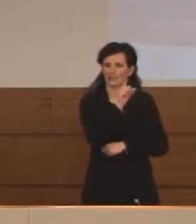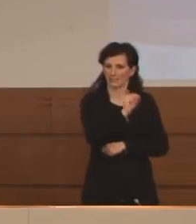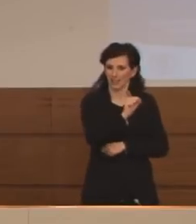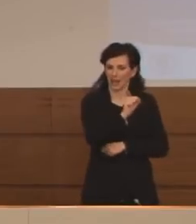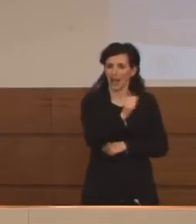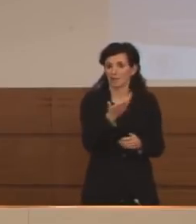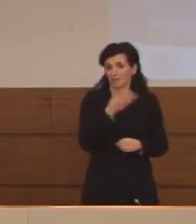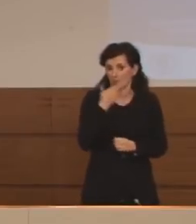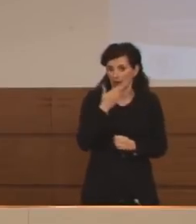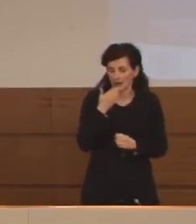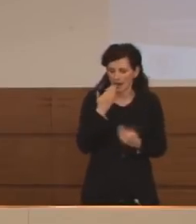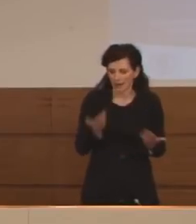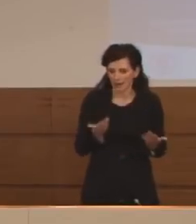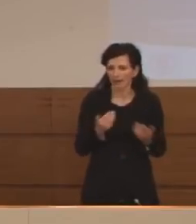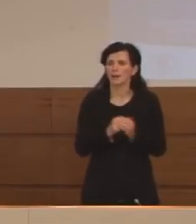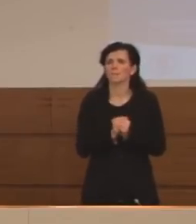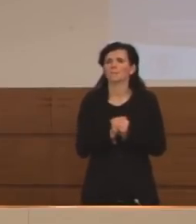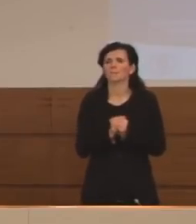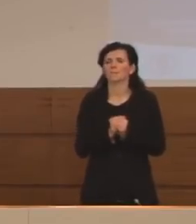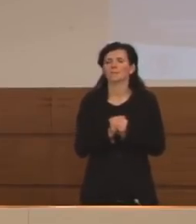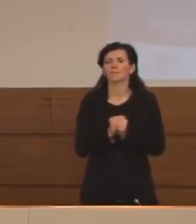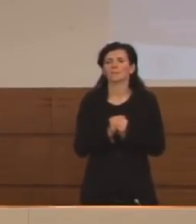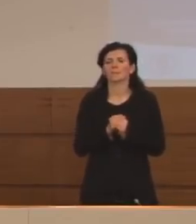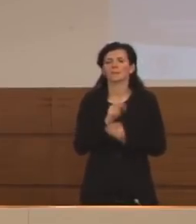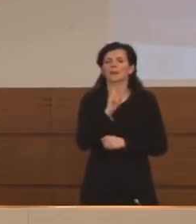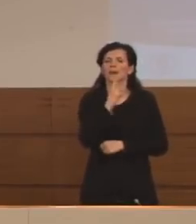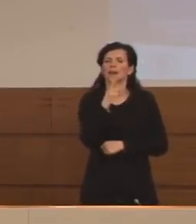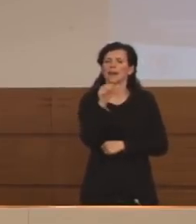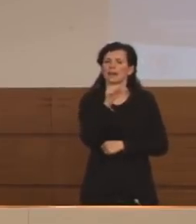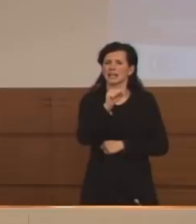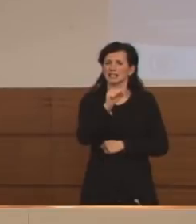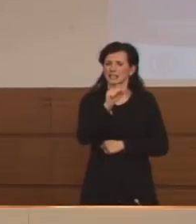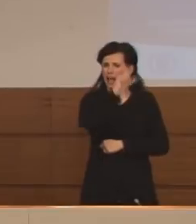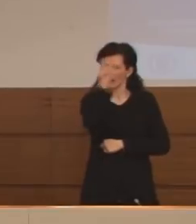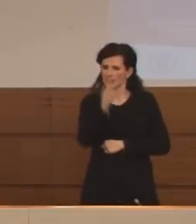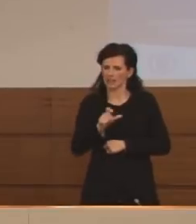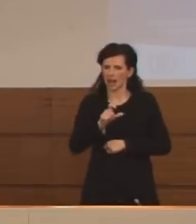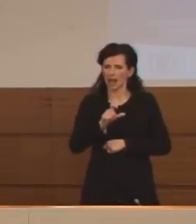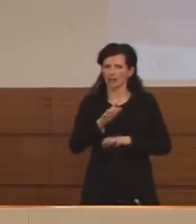il Garante stima che le RSA in tutta Italia siano circa 4.700.